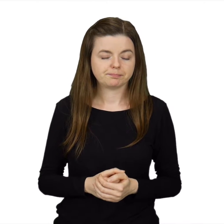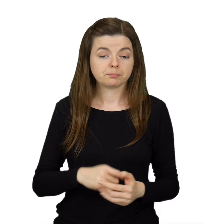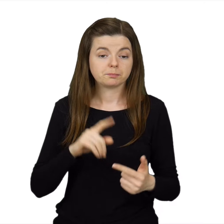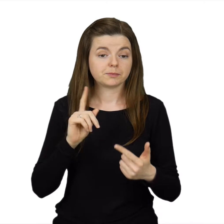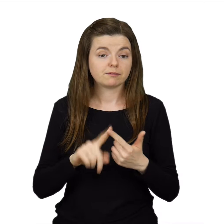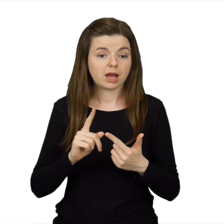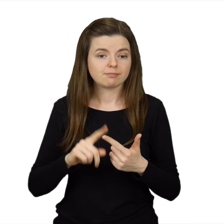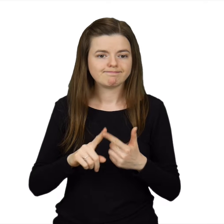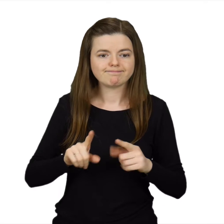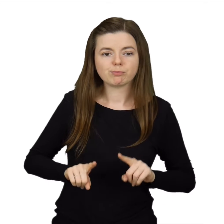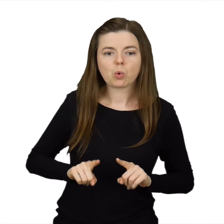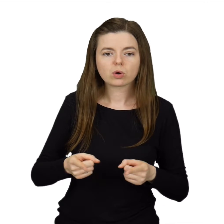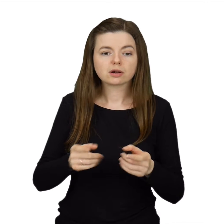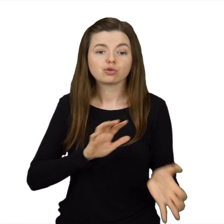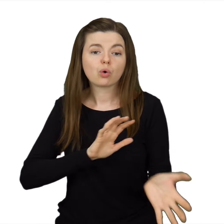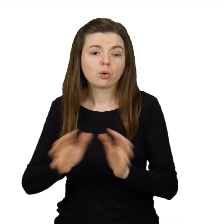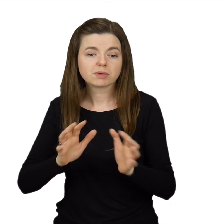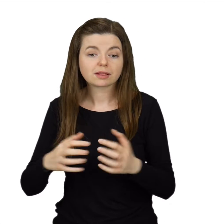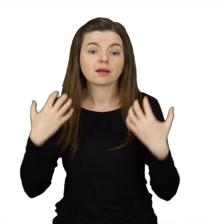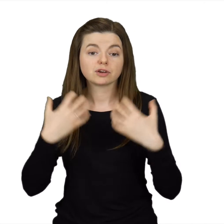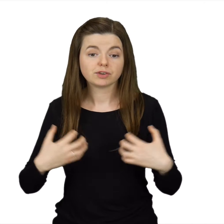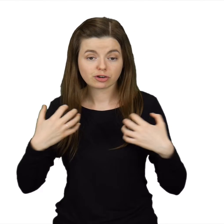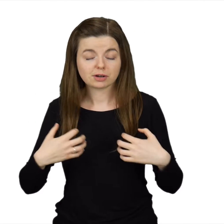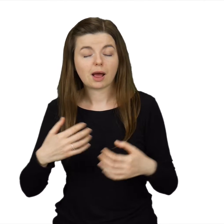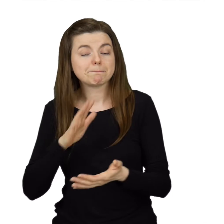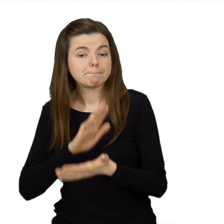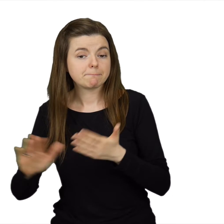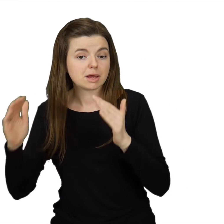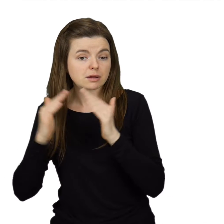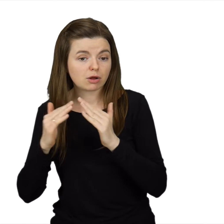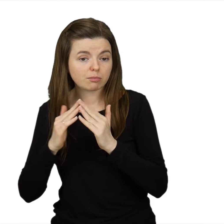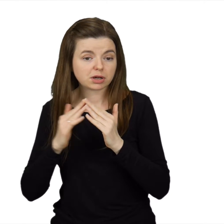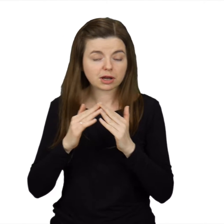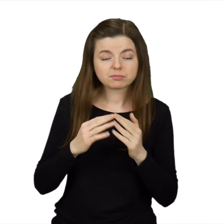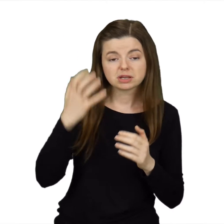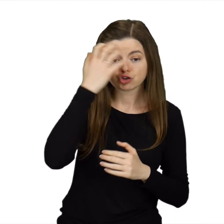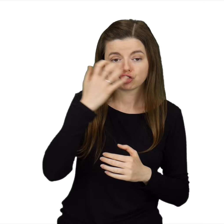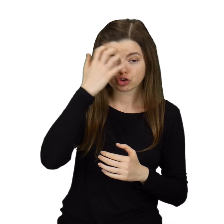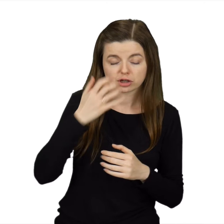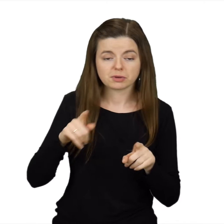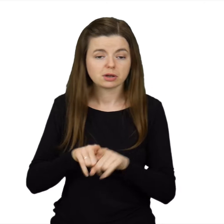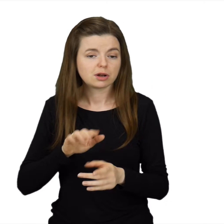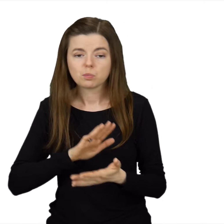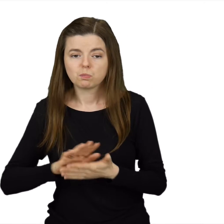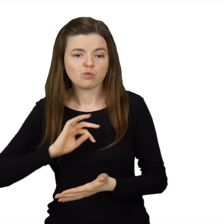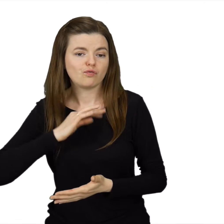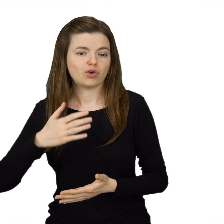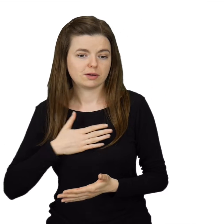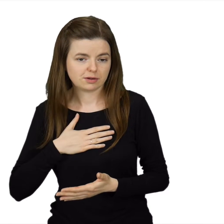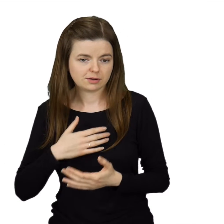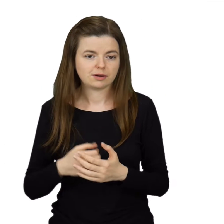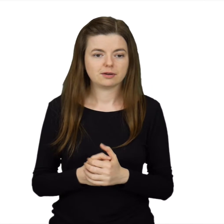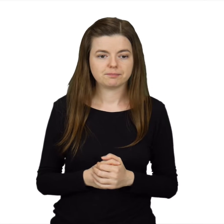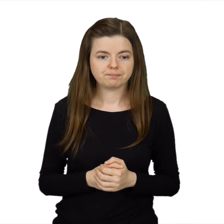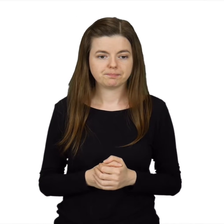organizowanie opieki nad bezdomnymi, wolno żyjącymi i pozbawionymi opieki zwierzętami,